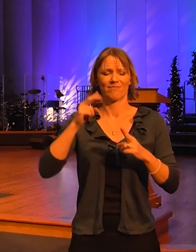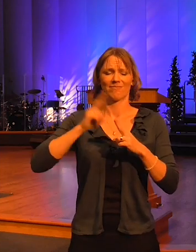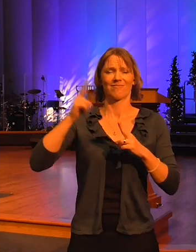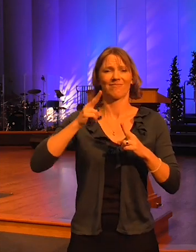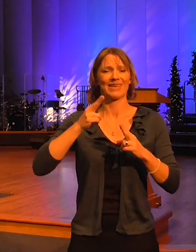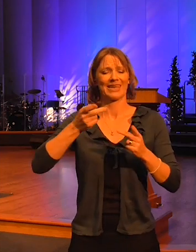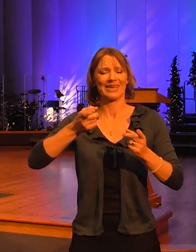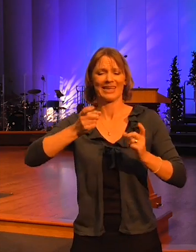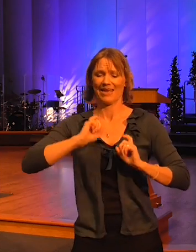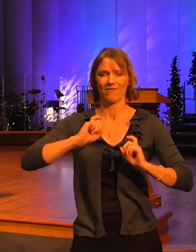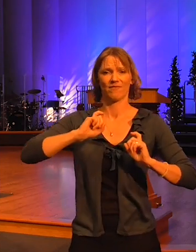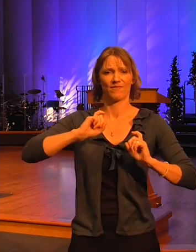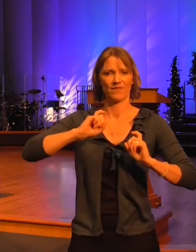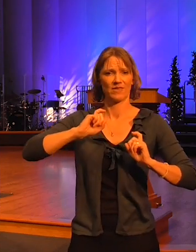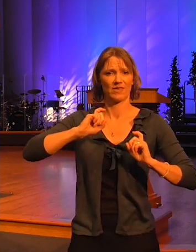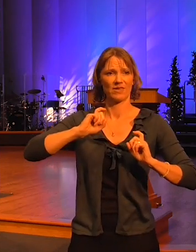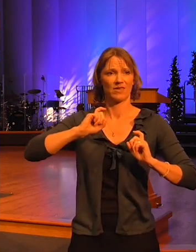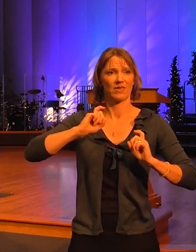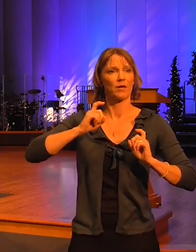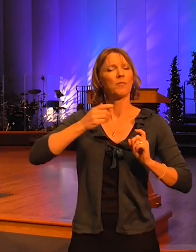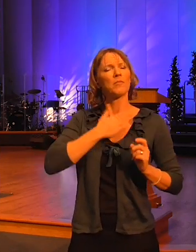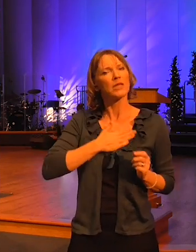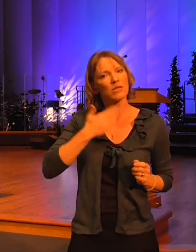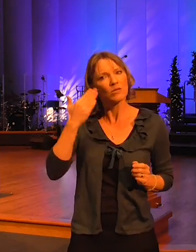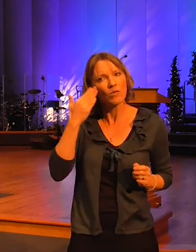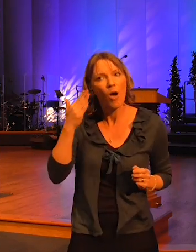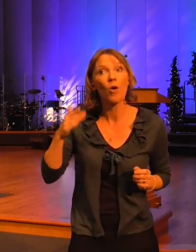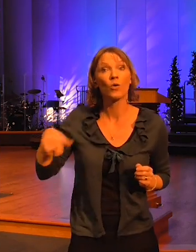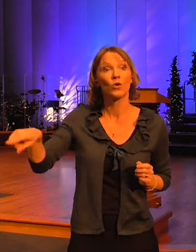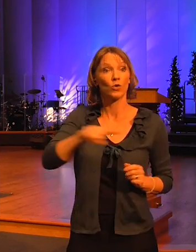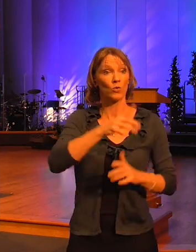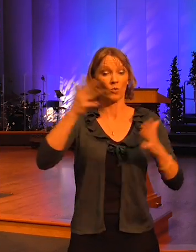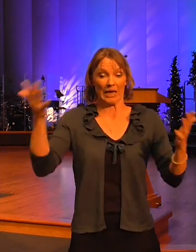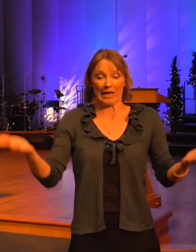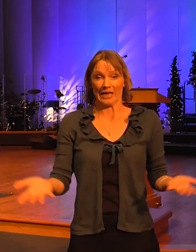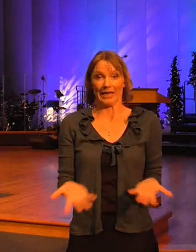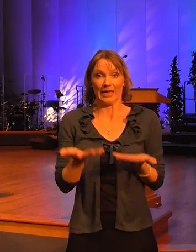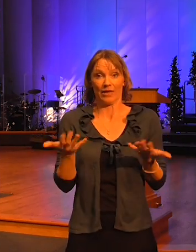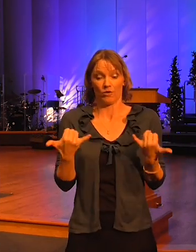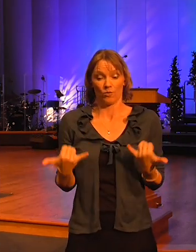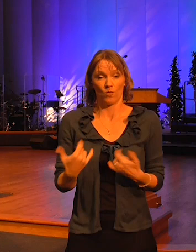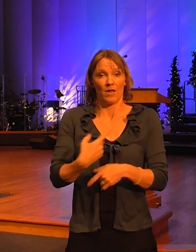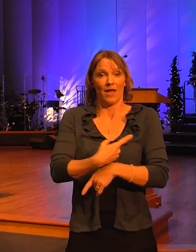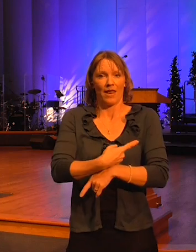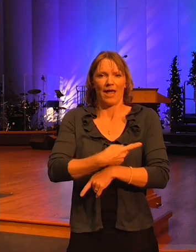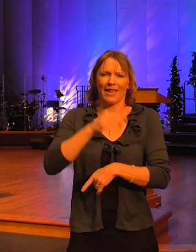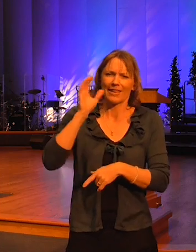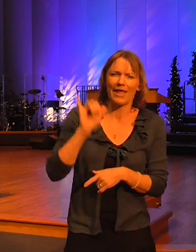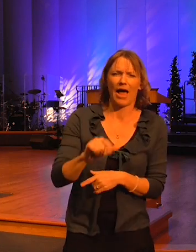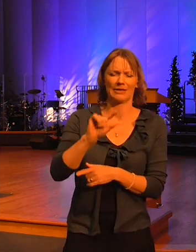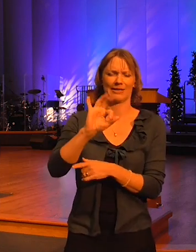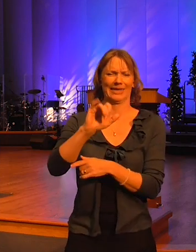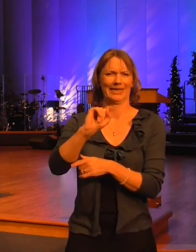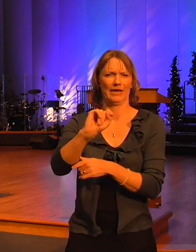recibir, así que sepa que su presencia aquí hoy es un regalo. uh y es uh uno